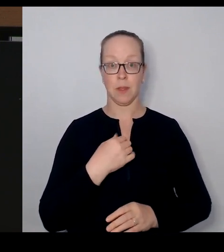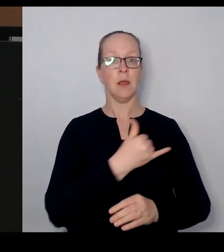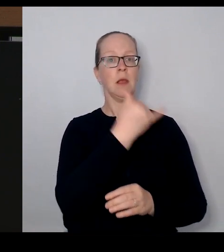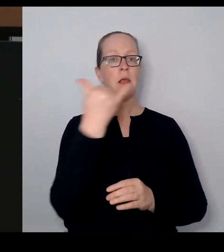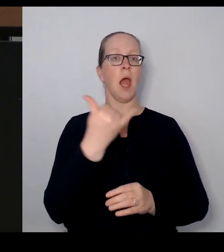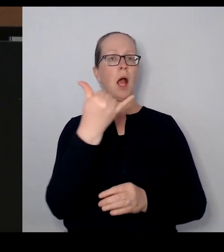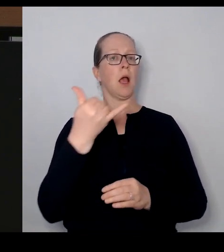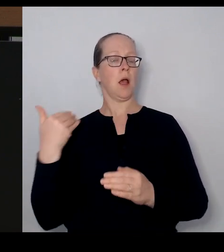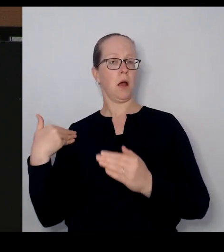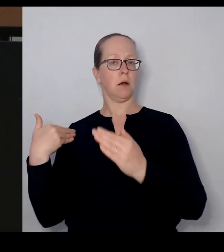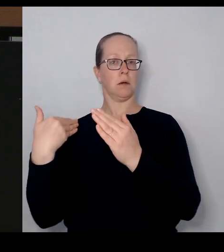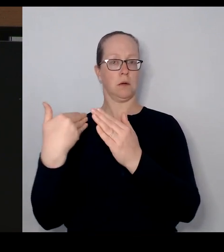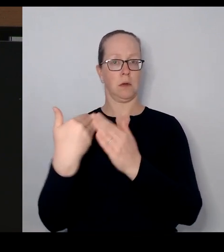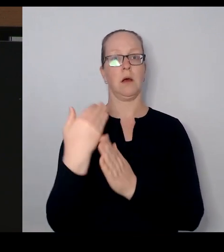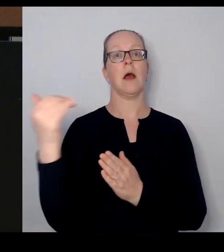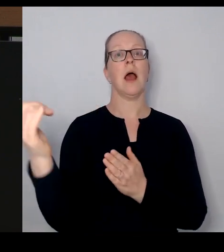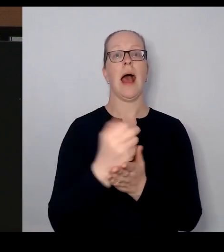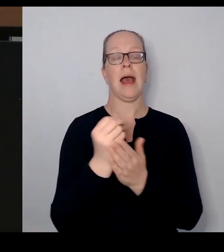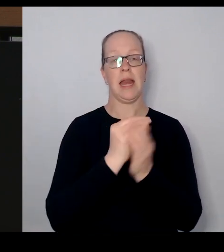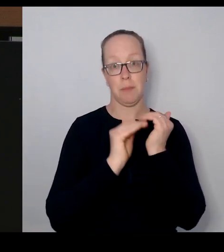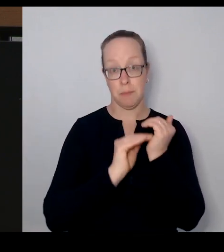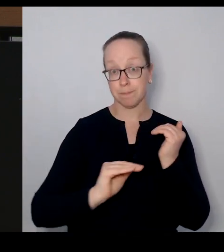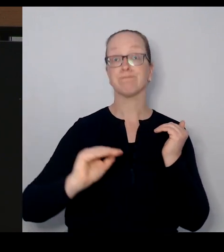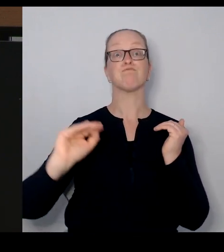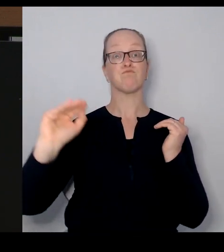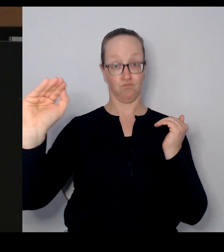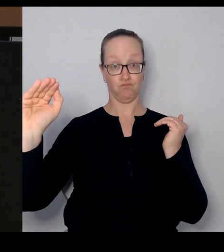aber die Ausgabenwünsche sind sehr viel stärker gestiegen.